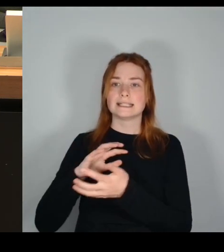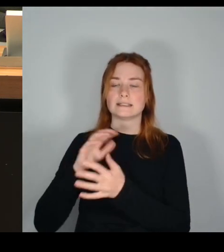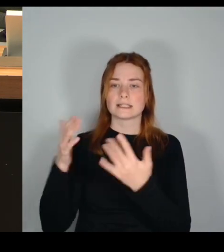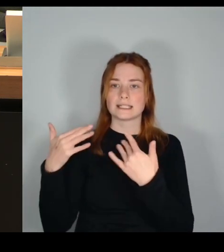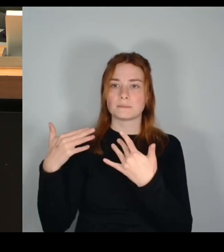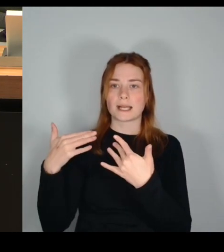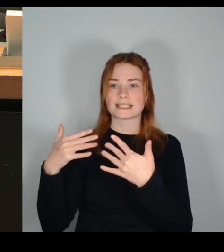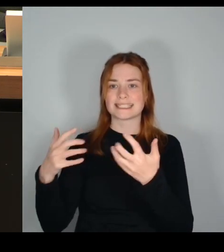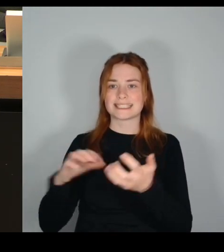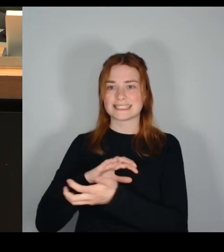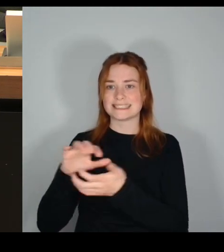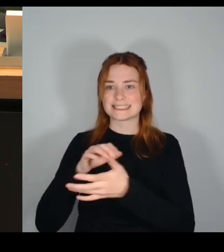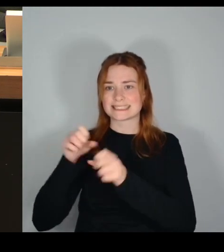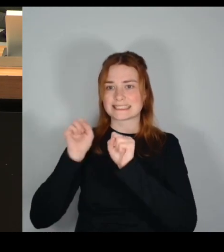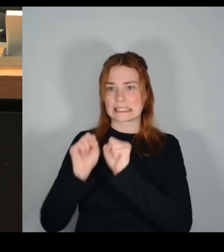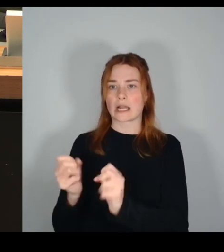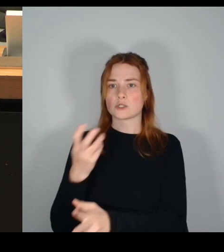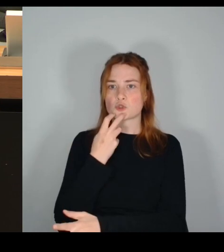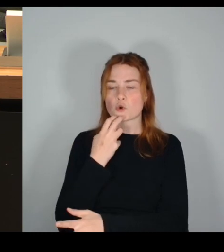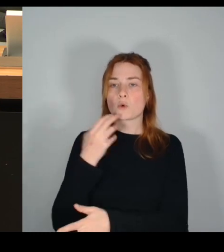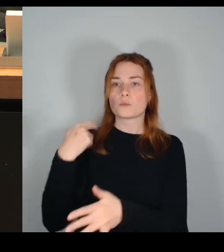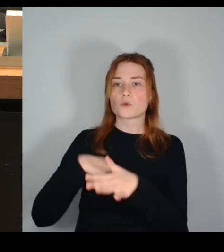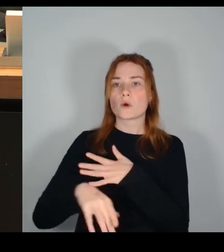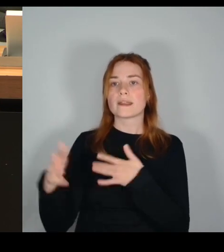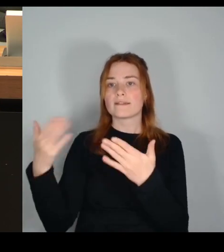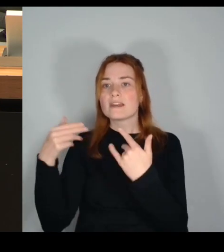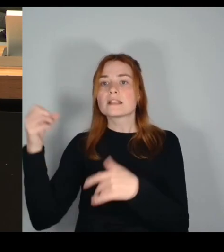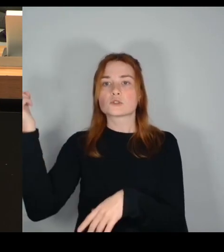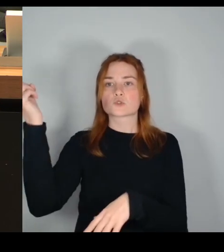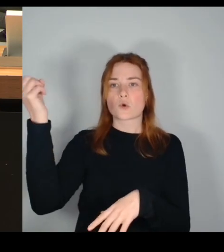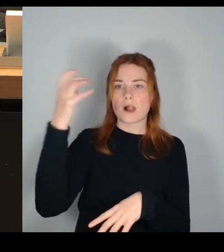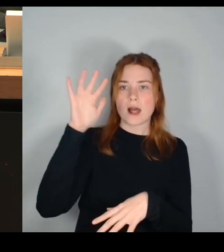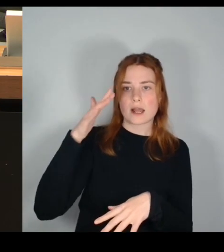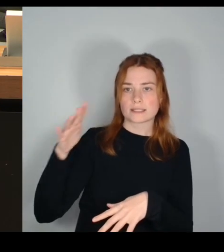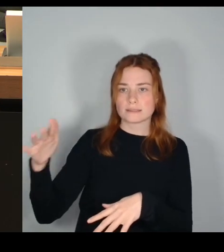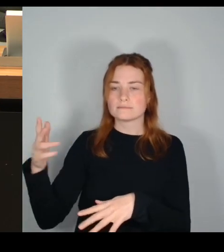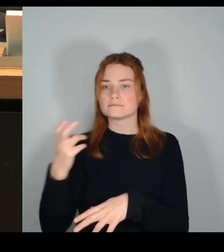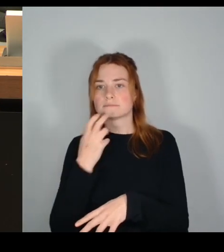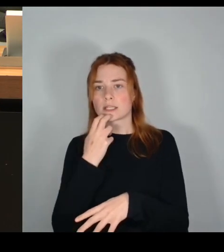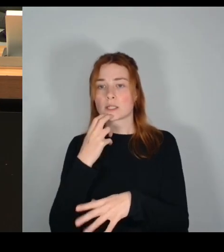bereits eine Lösung und die werden wir in Zukunft massiv ausbauen. Keiner braucht Atomkraft.